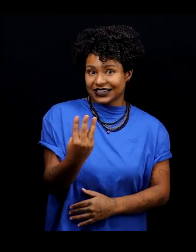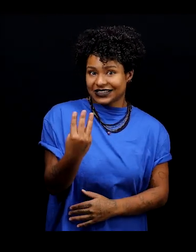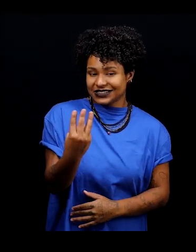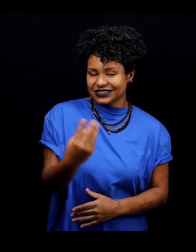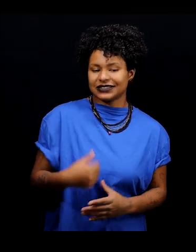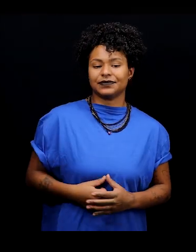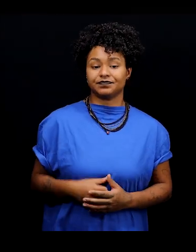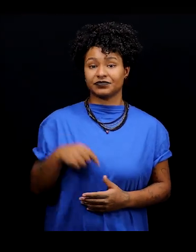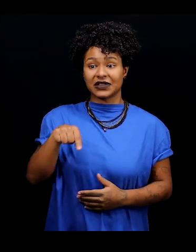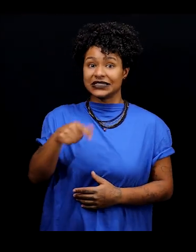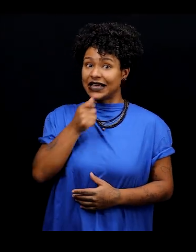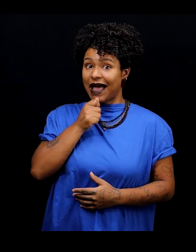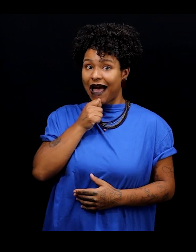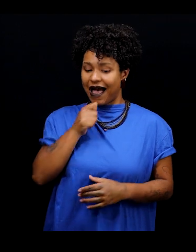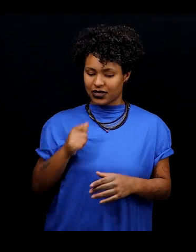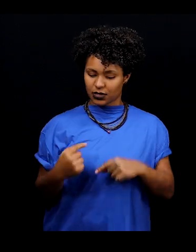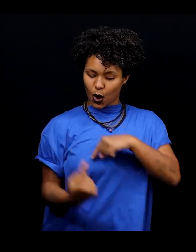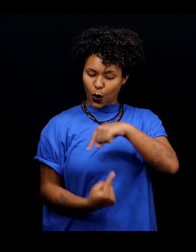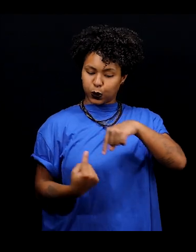Esse aqui não voou ainda, ainda vai aprender.